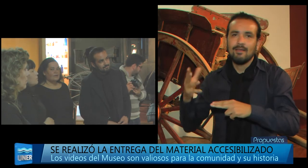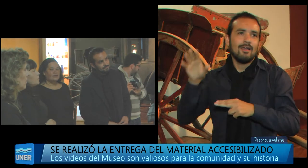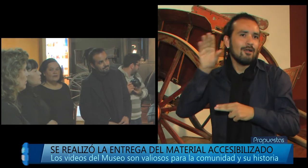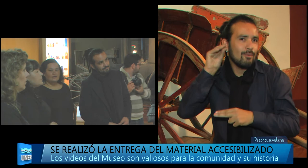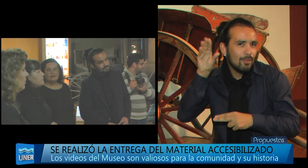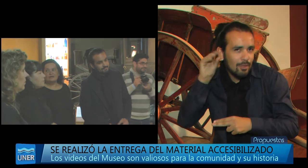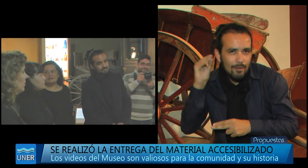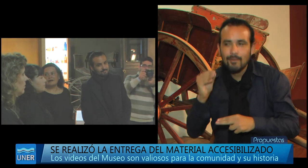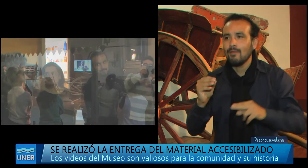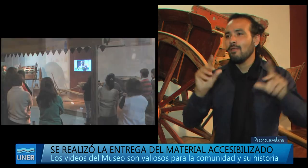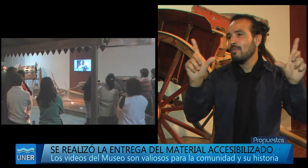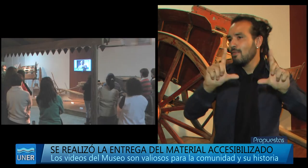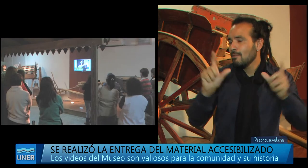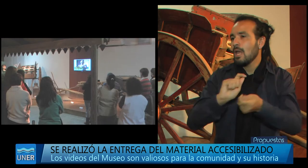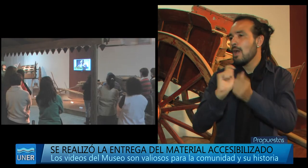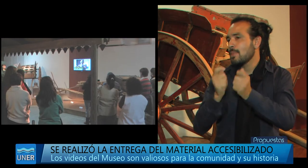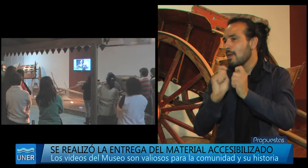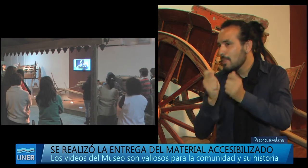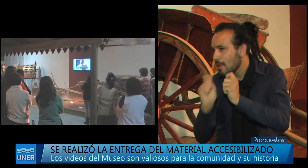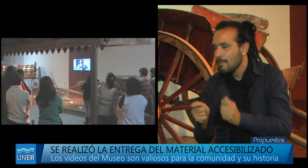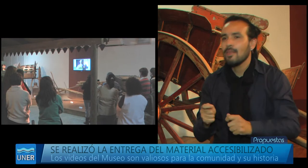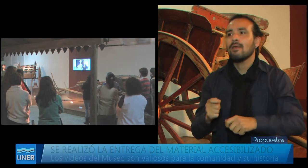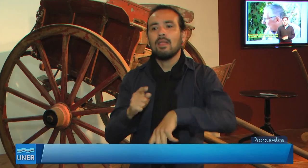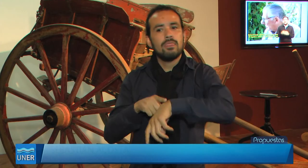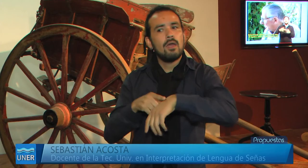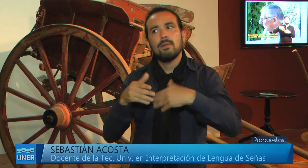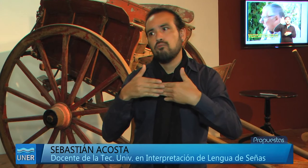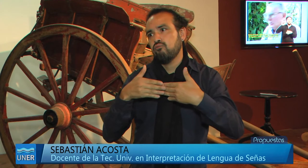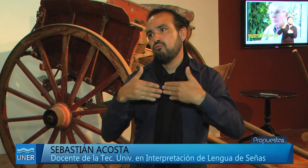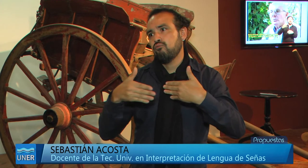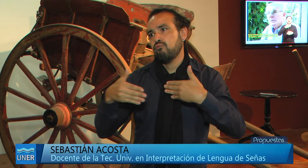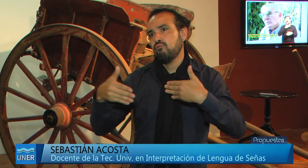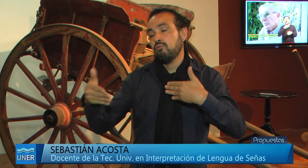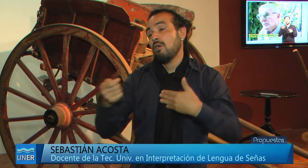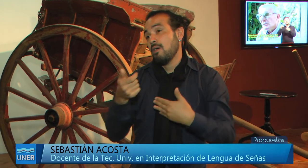EL trabajo de edición que se hace también de materiales,